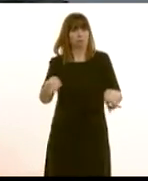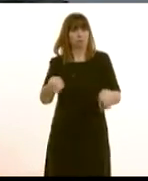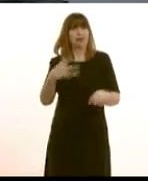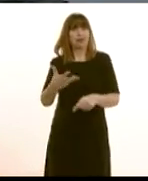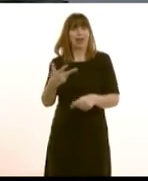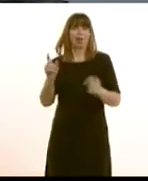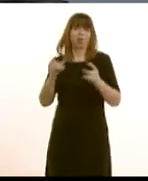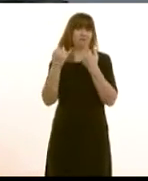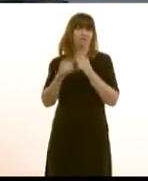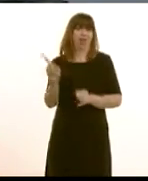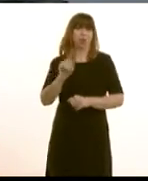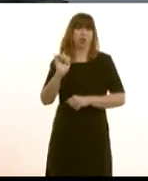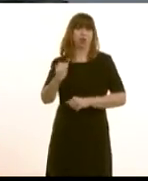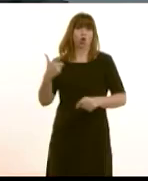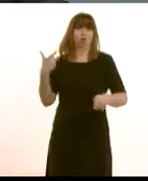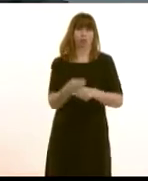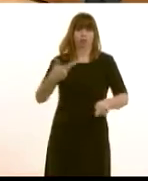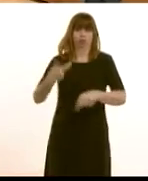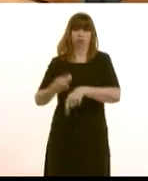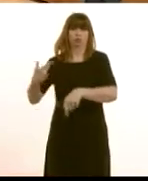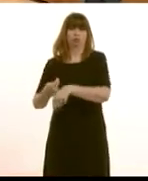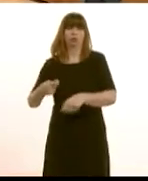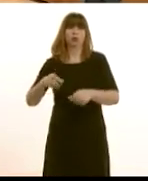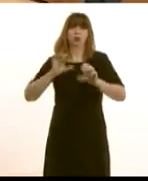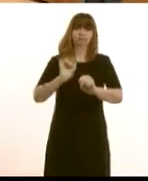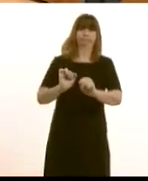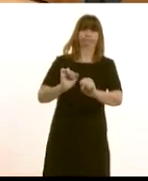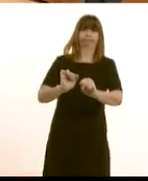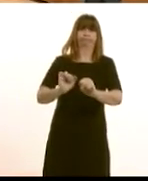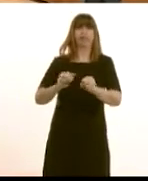bellach yn eu cymryd i ddileuír clefyd hwn? Carwyn Jones: Mae hwn yn rhywbeth syín cael